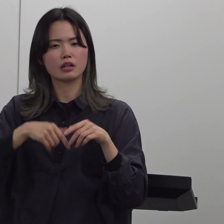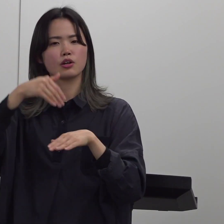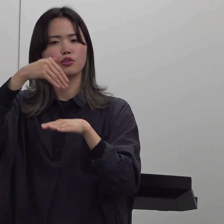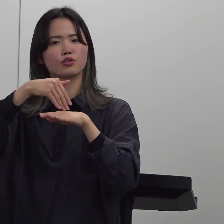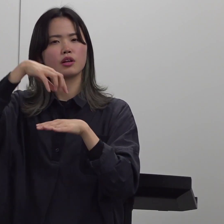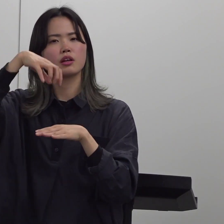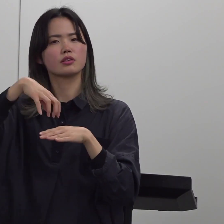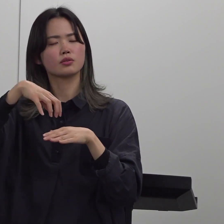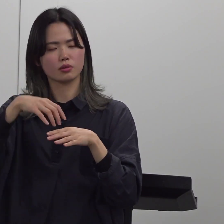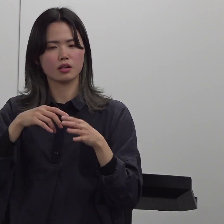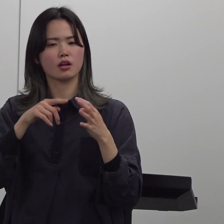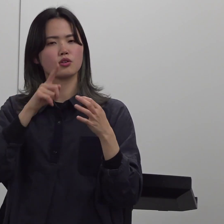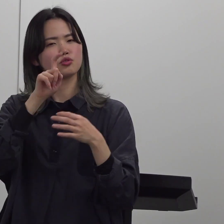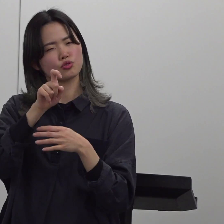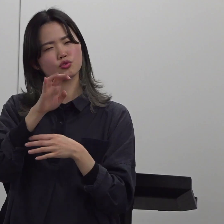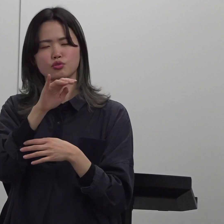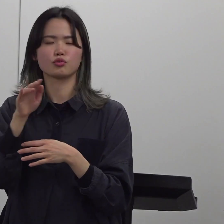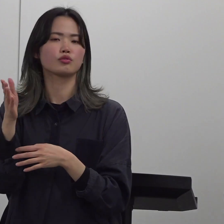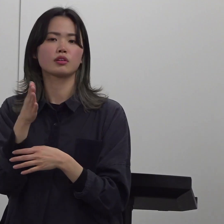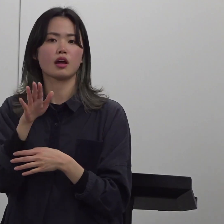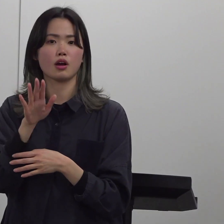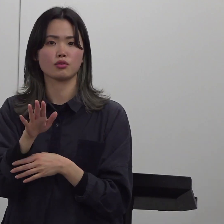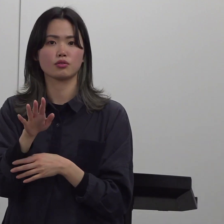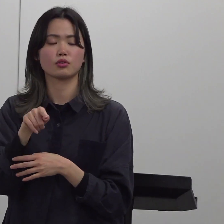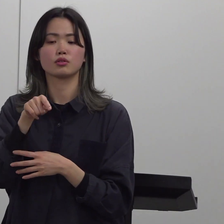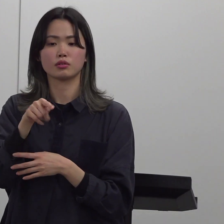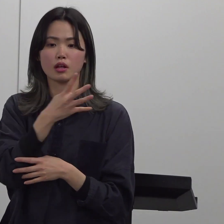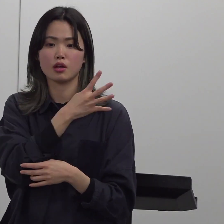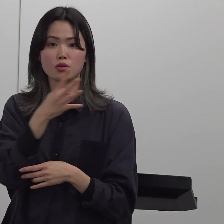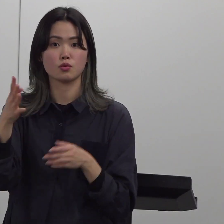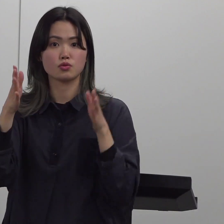そしてそこで大抵4週間くらい（訓練を）受けるっていうのが条件になっているんですけど